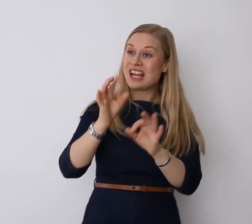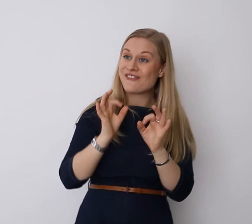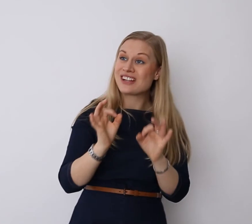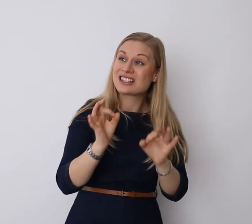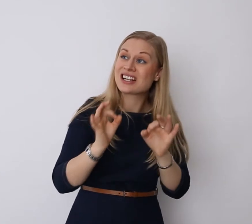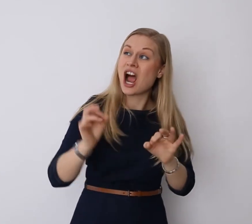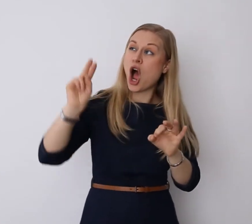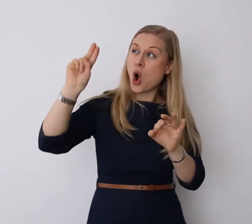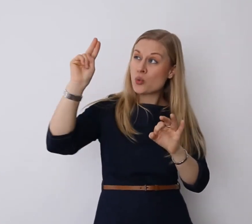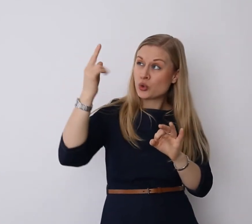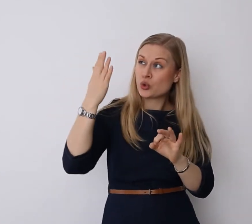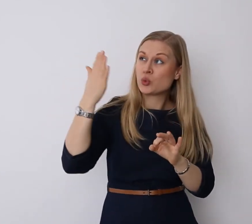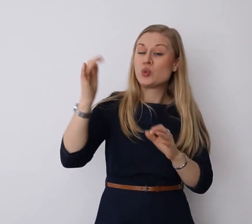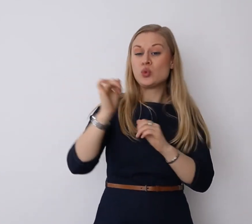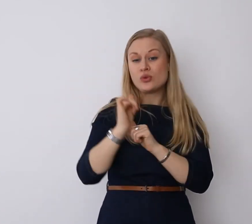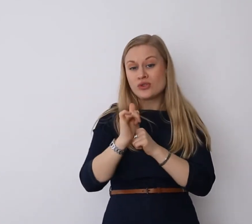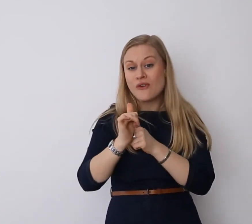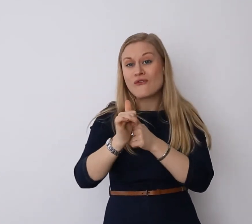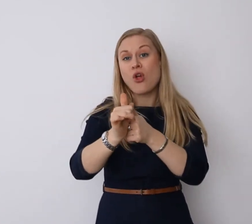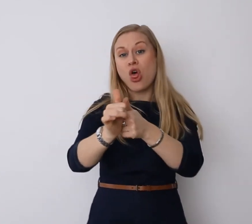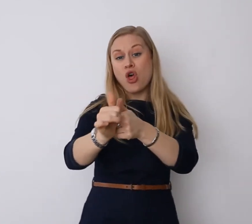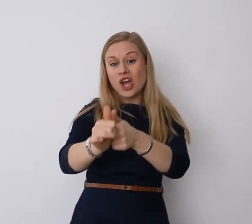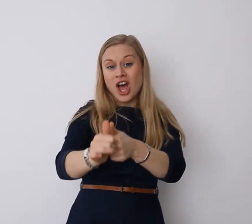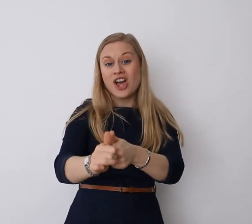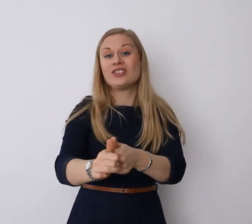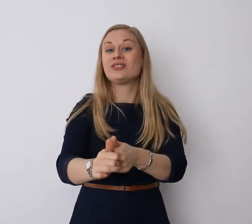in vertrouwen U te volgen,